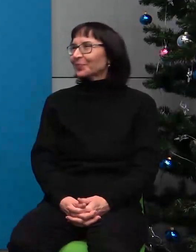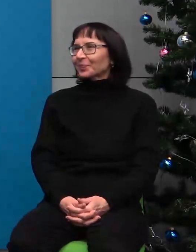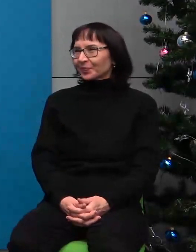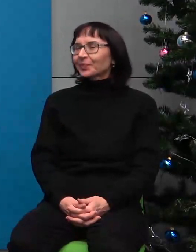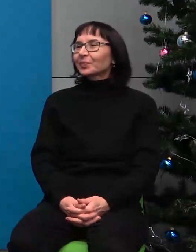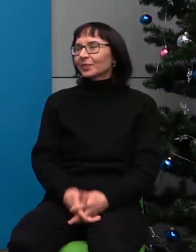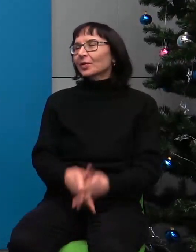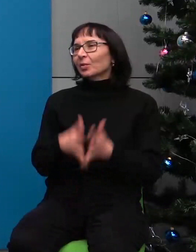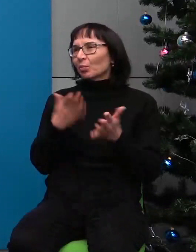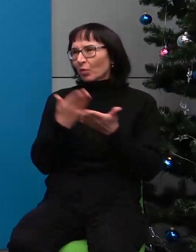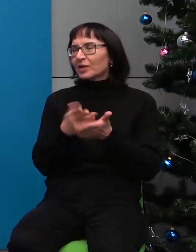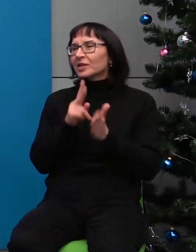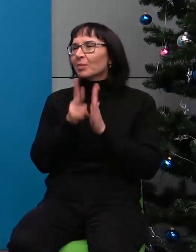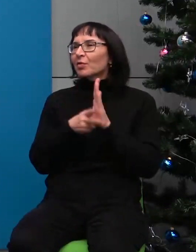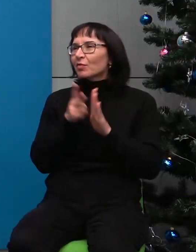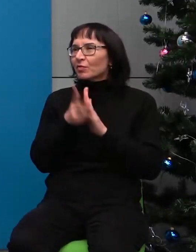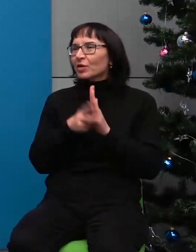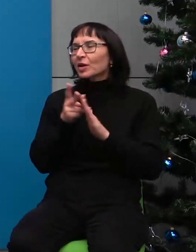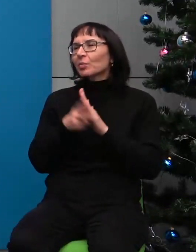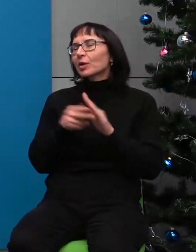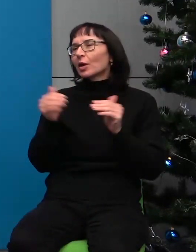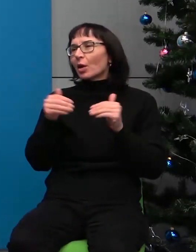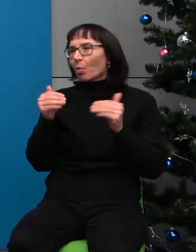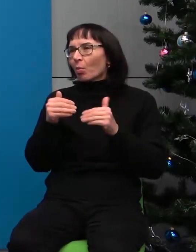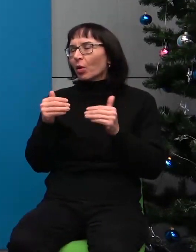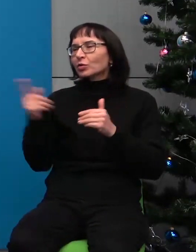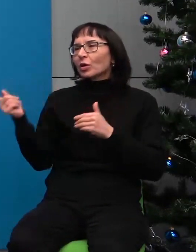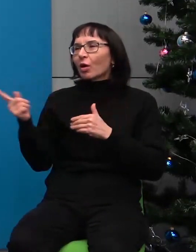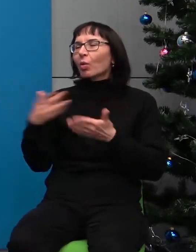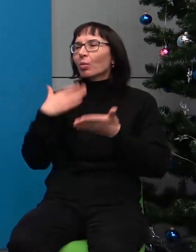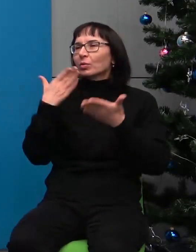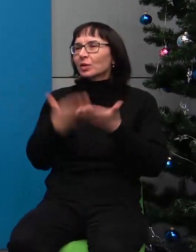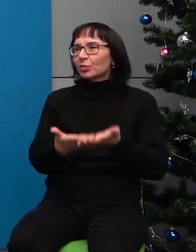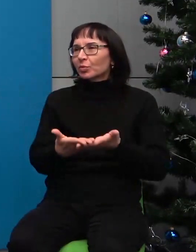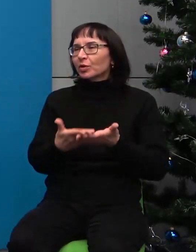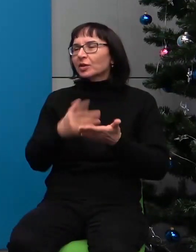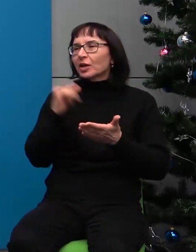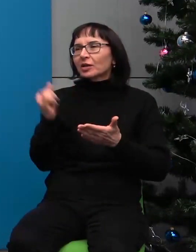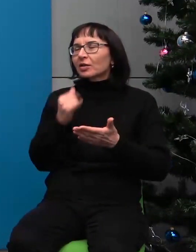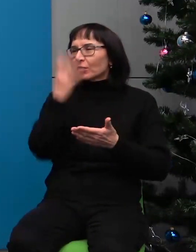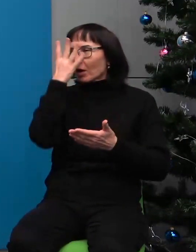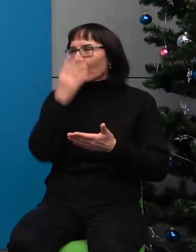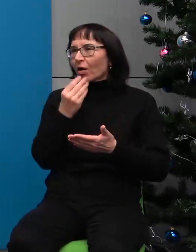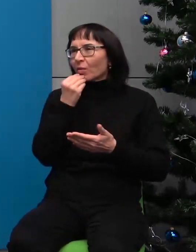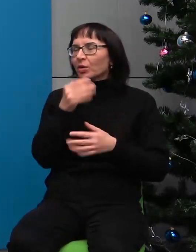Ale polecam. Jest kilka filmów, które mogę polecić. Zawsze obraz dużo opowiada